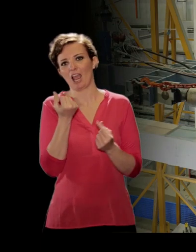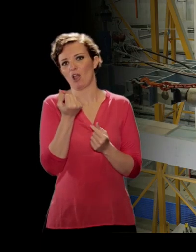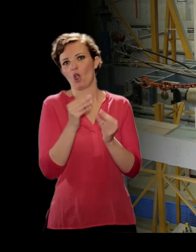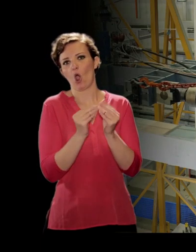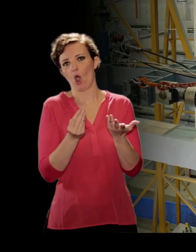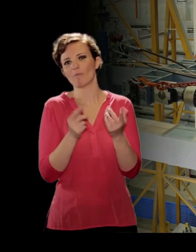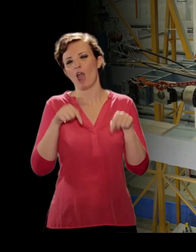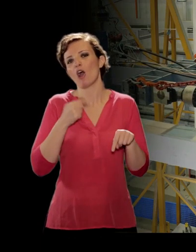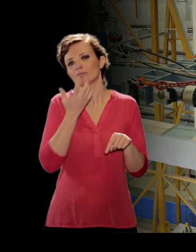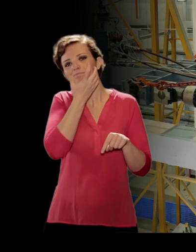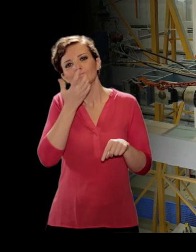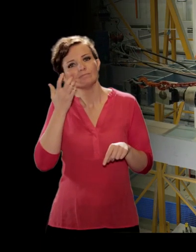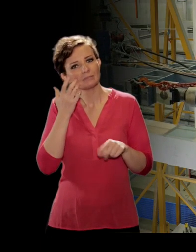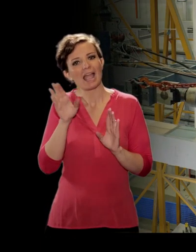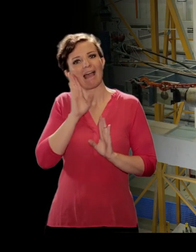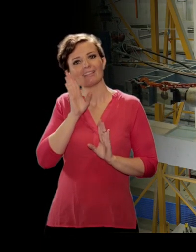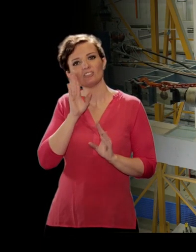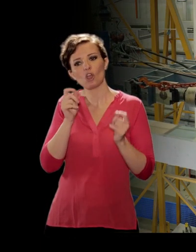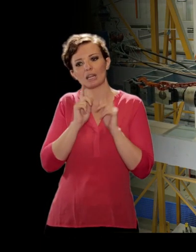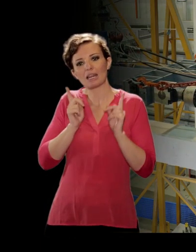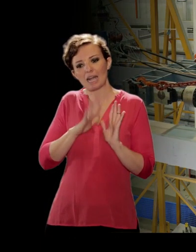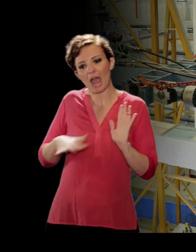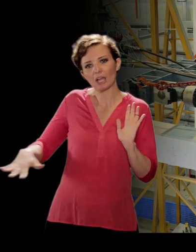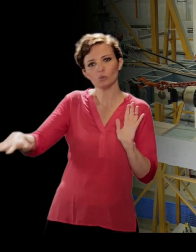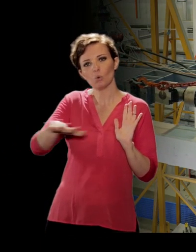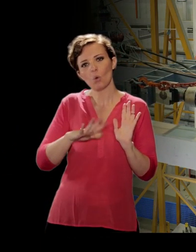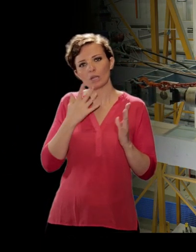Oggi c'è molta attenzione alla sostenibilità dei materiali specialmente nel nostro Paese,